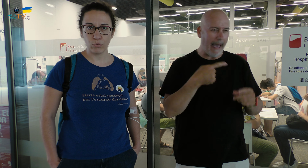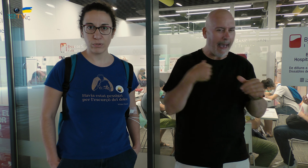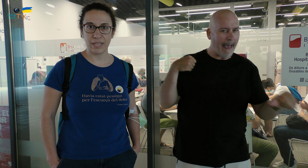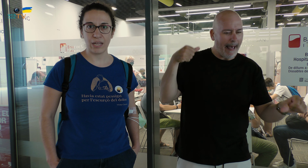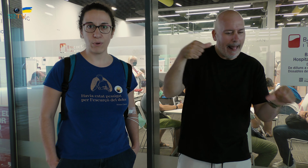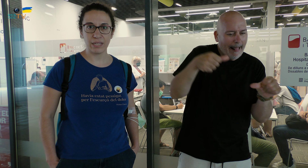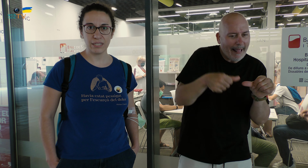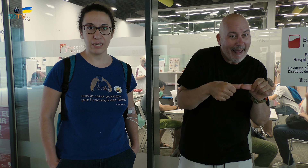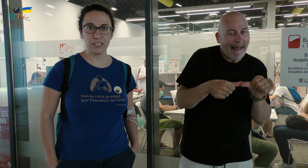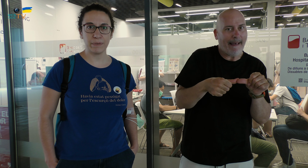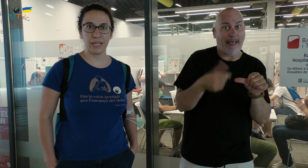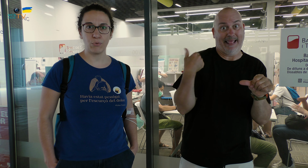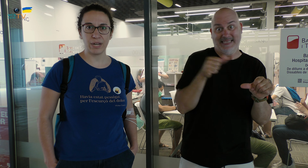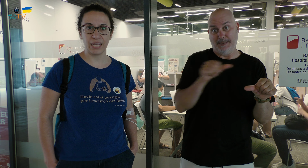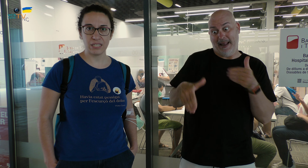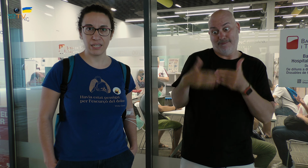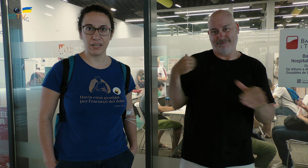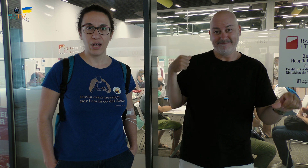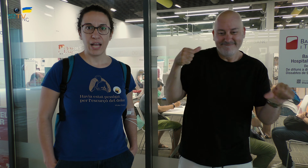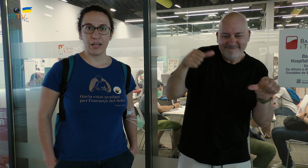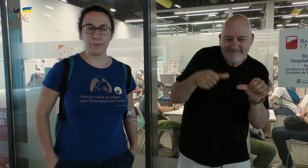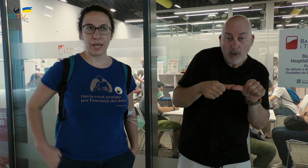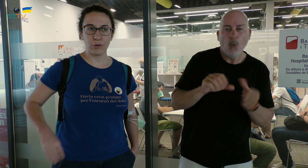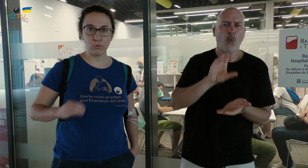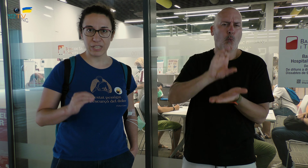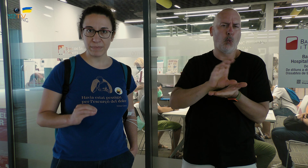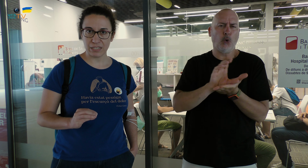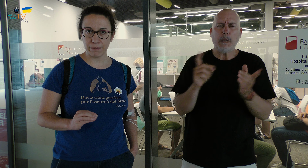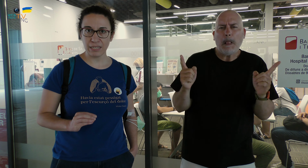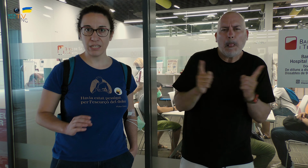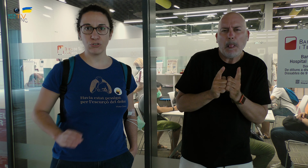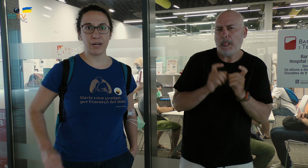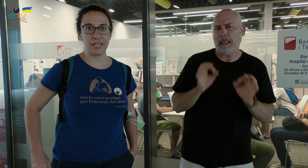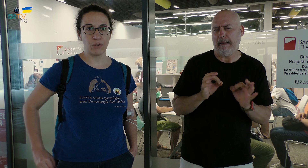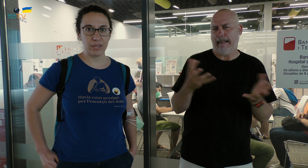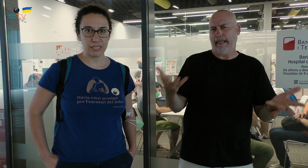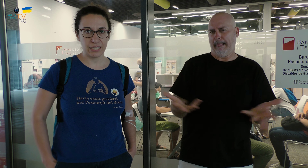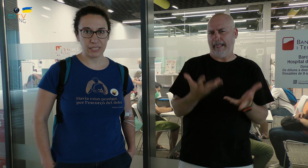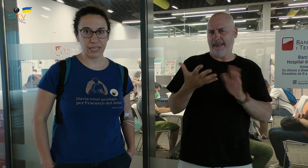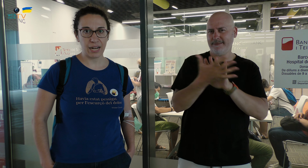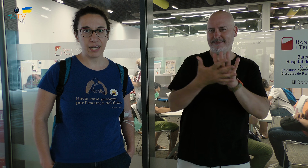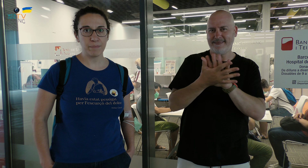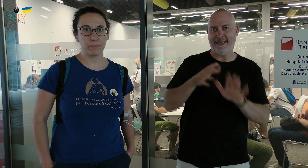es va fer un curs de llengua de signes perquè coneguessin conceptes bàsics sobre la LSC